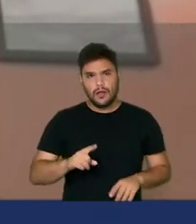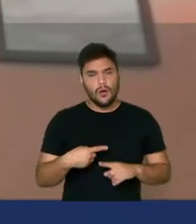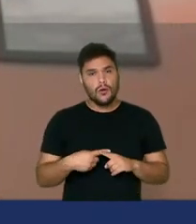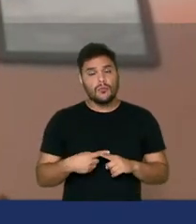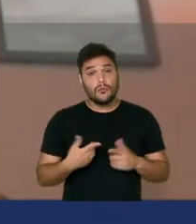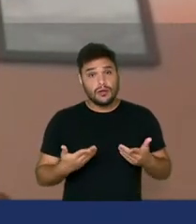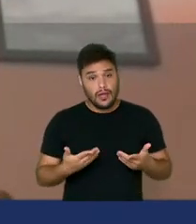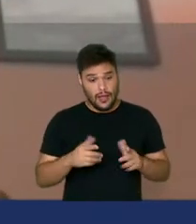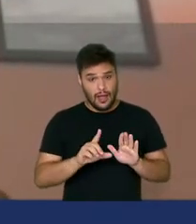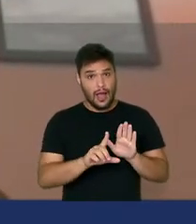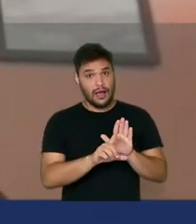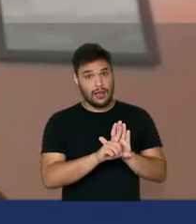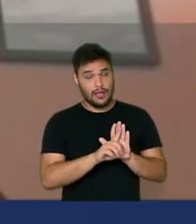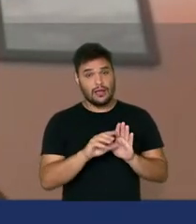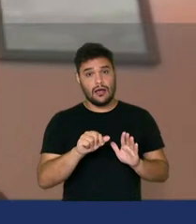EXCEÇÃO DA PANDEMIA, E O RECURSO ORIUNDO AQUI DA LEI